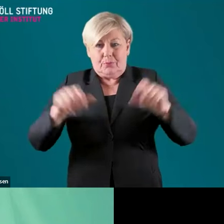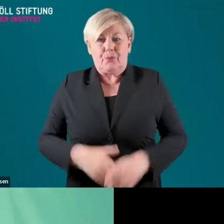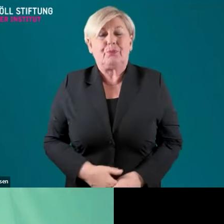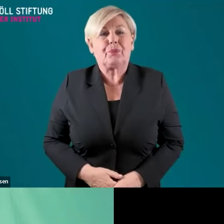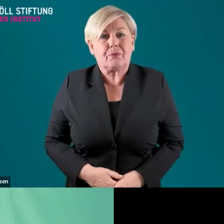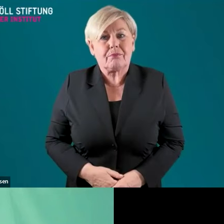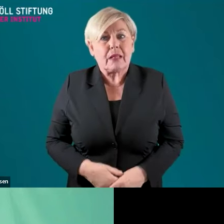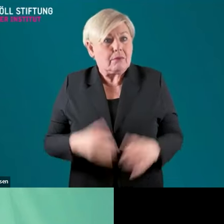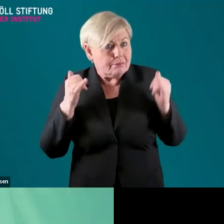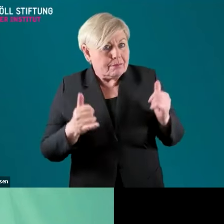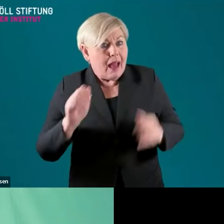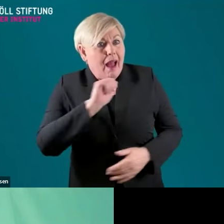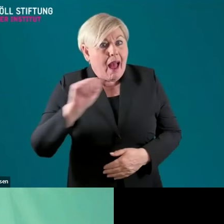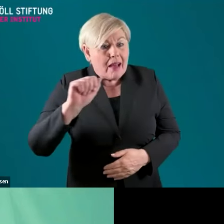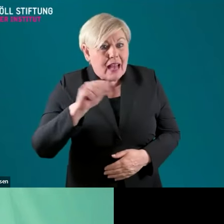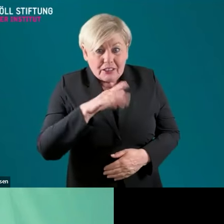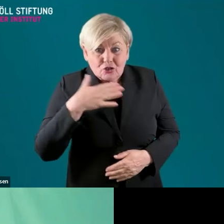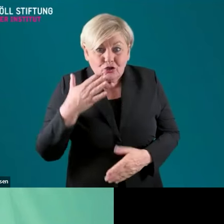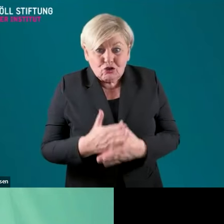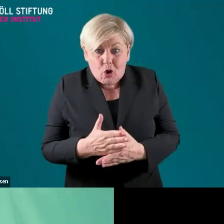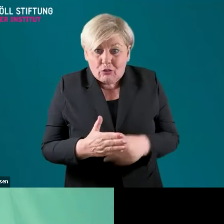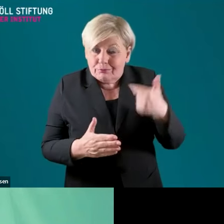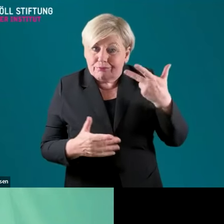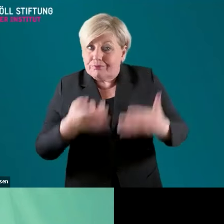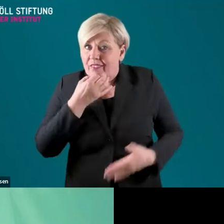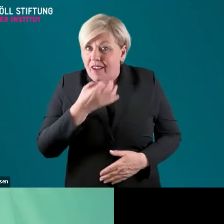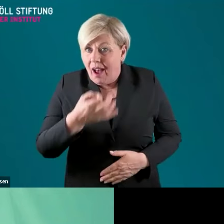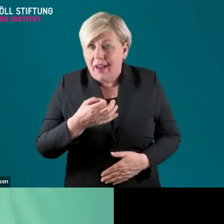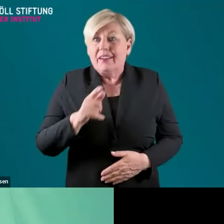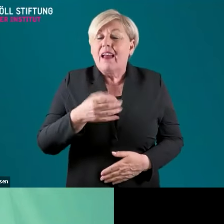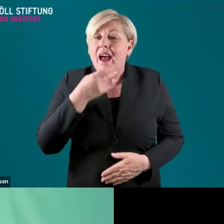Ja, Andreas, es gibt schon eine Reihe von Fragen im Fragen-und-Antworten-Tool.